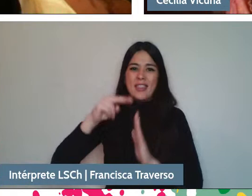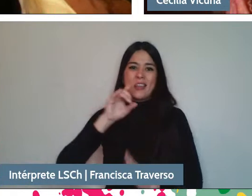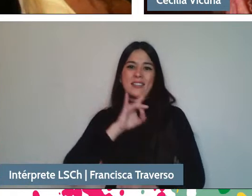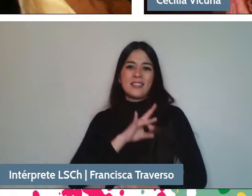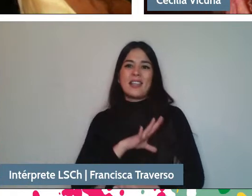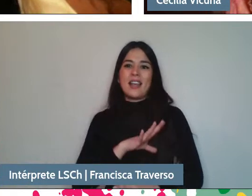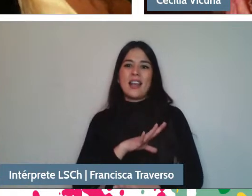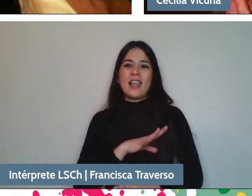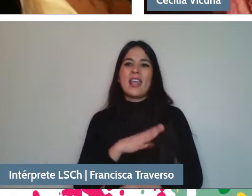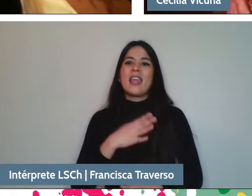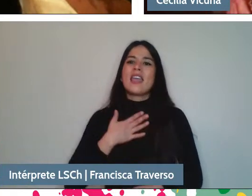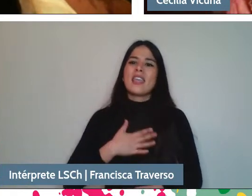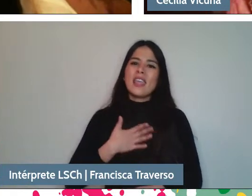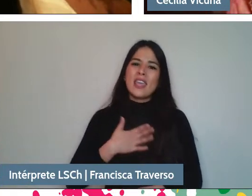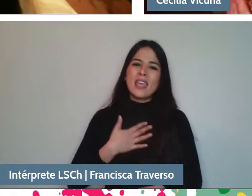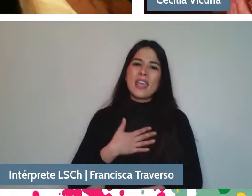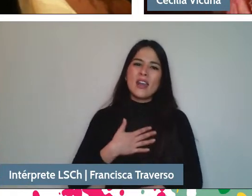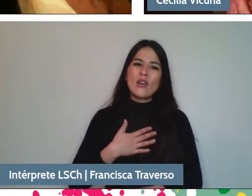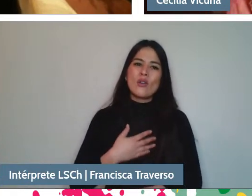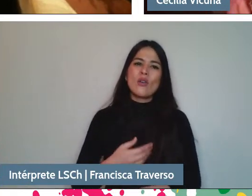Me gustaría no perder esta oportunidad